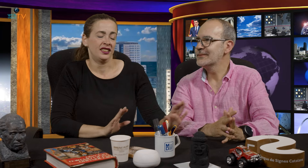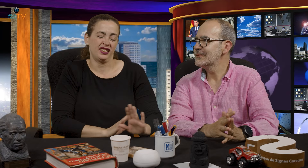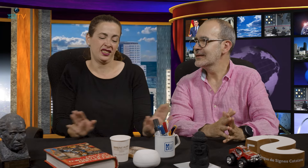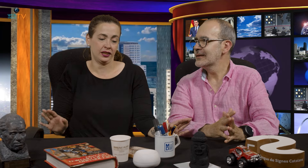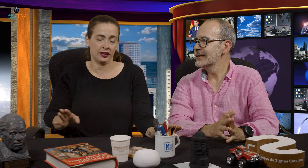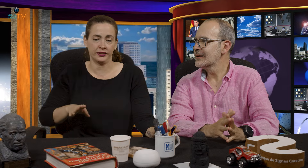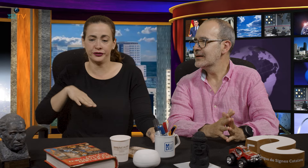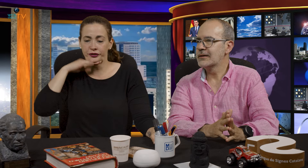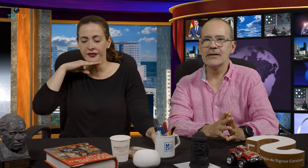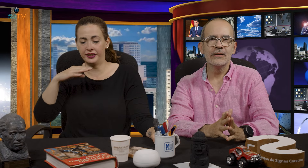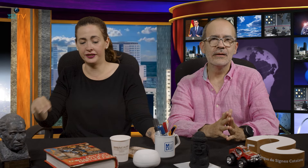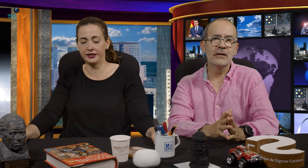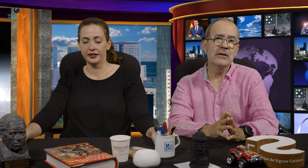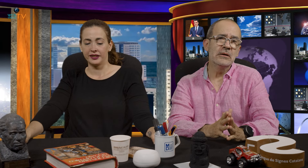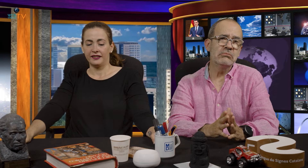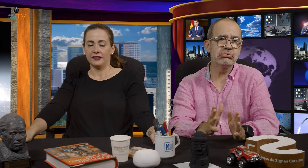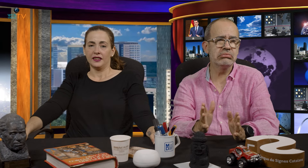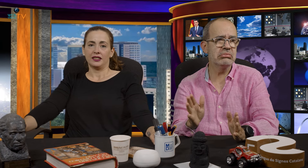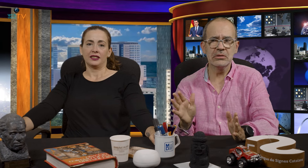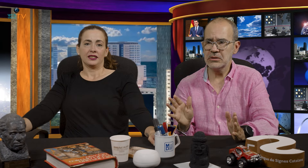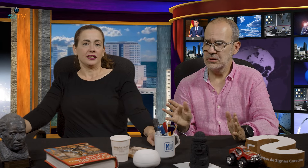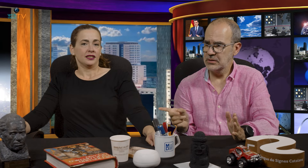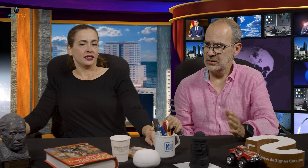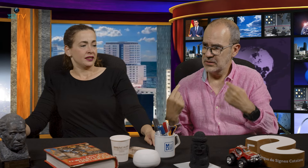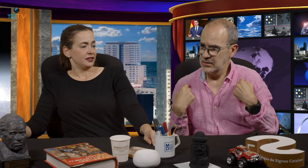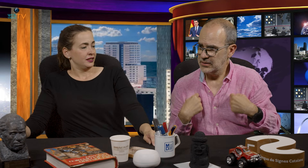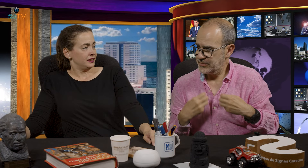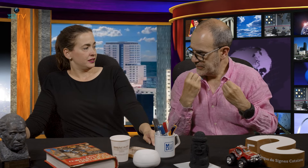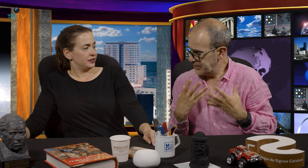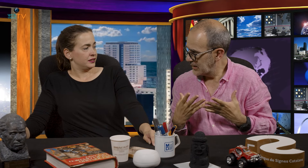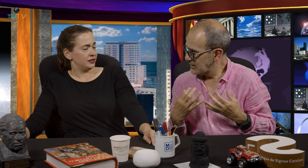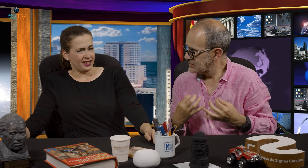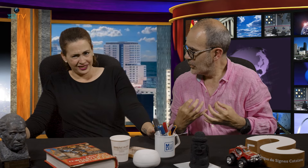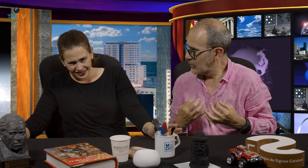Ya está. Suficiente. ¿Te sientes bien?